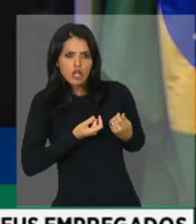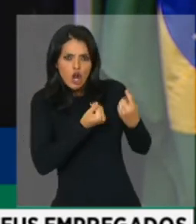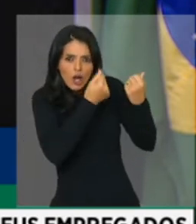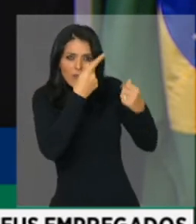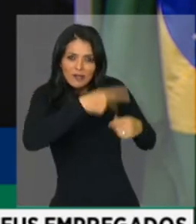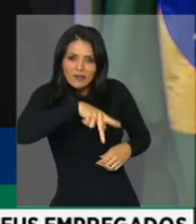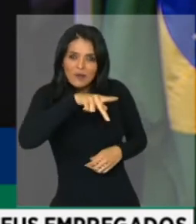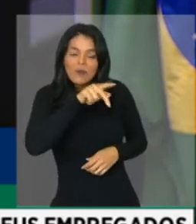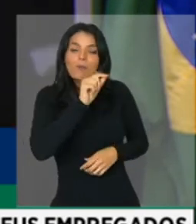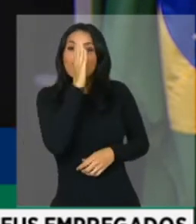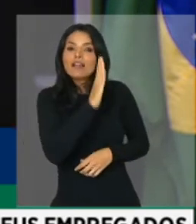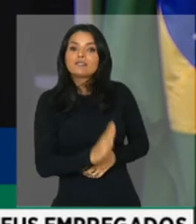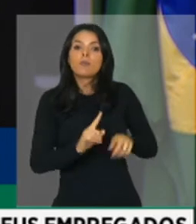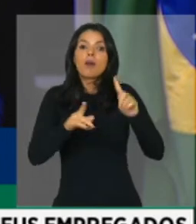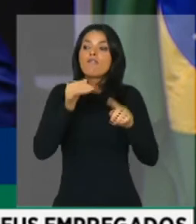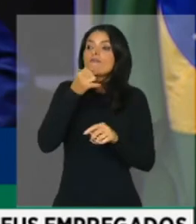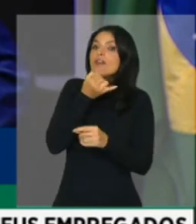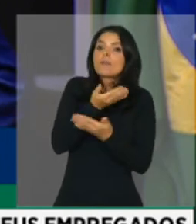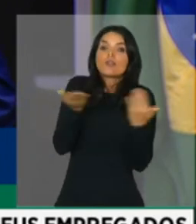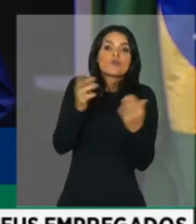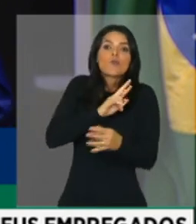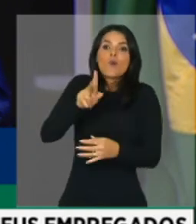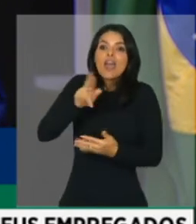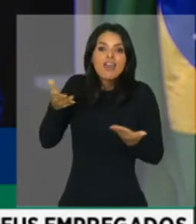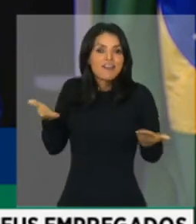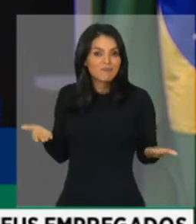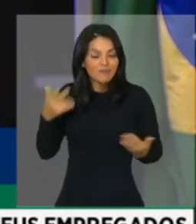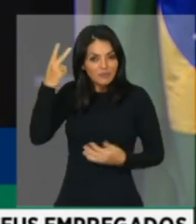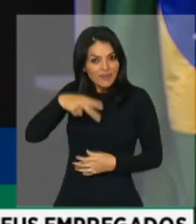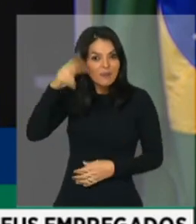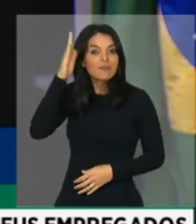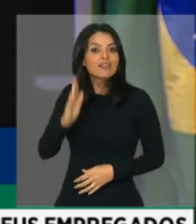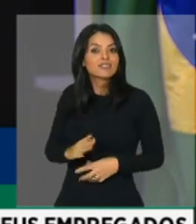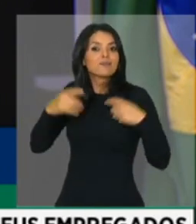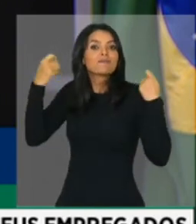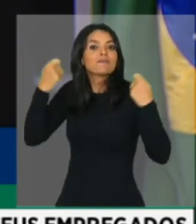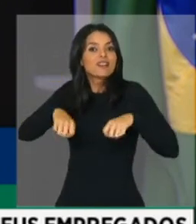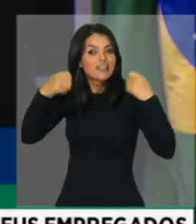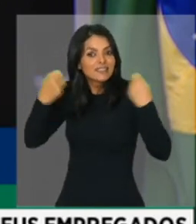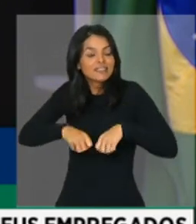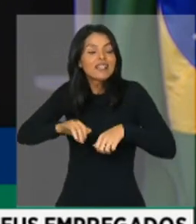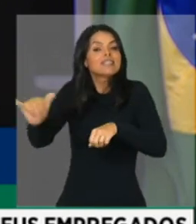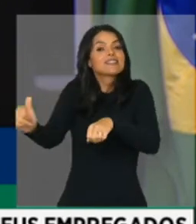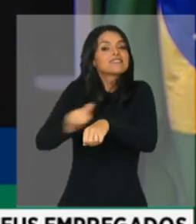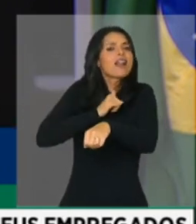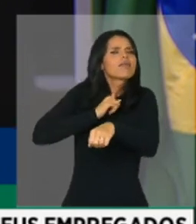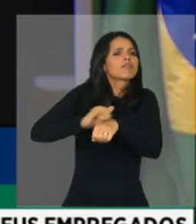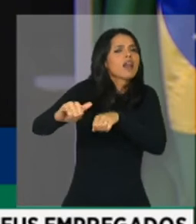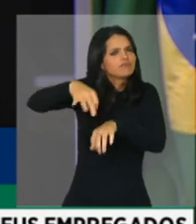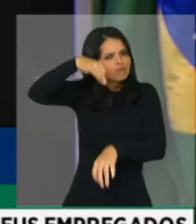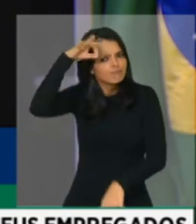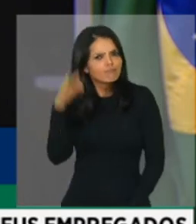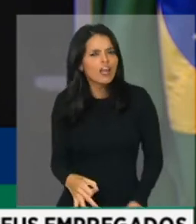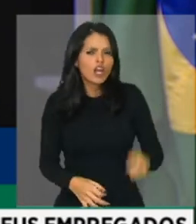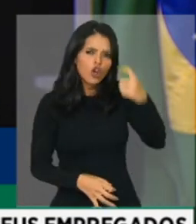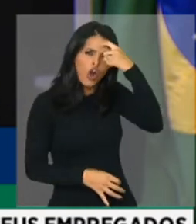INFELIZMENTE NÃO É ISSO QUE ESTAMOS VENDO. O NOSSO PAÍS ESTÁ PRECISANDO DE UMA ESTRATÉGIA CONSISTENTE E CONSCIENTE PARA ENFRENTAR A CRISE ECONÔMICA GERADA PELA